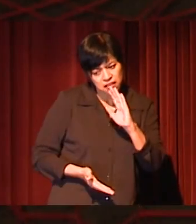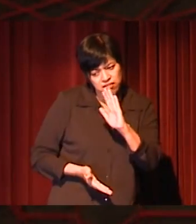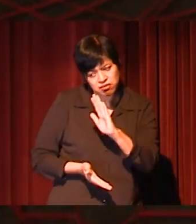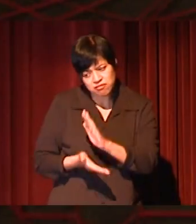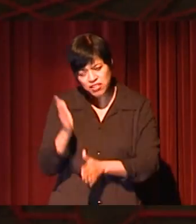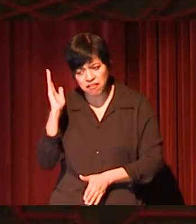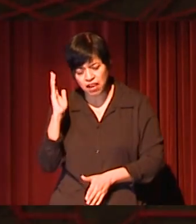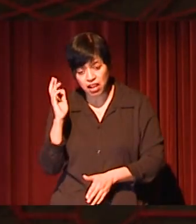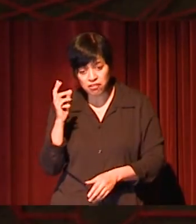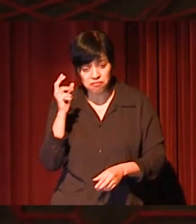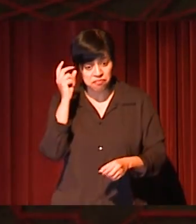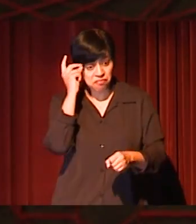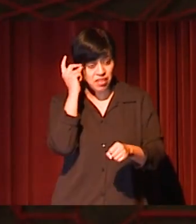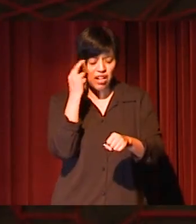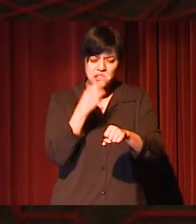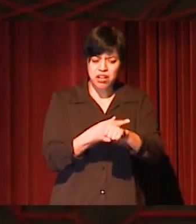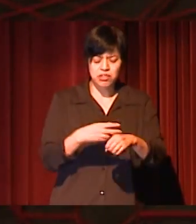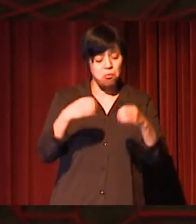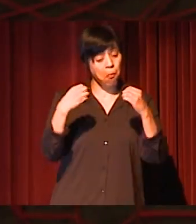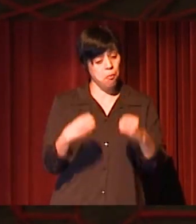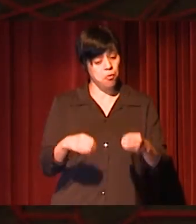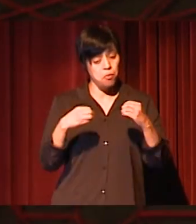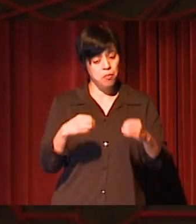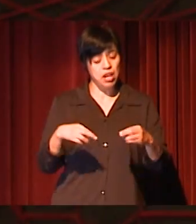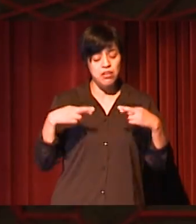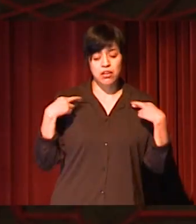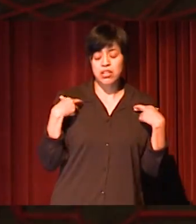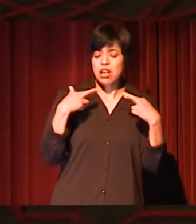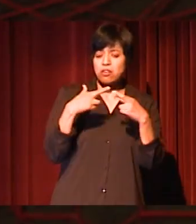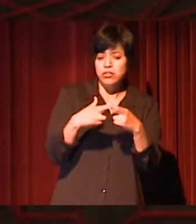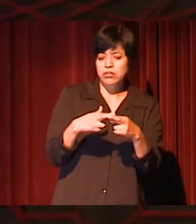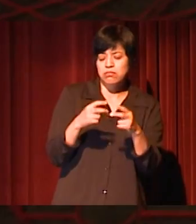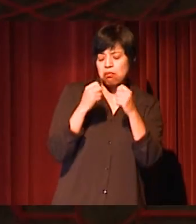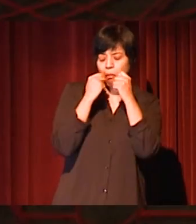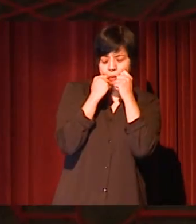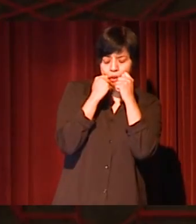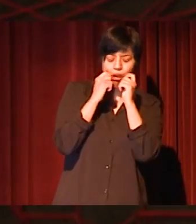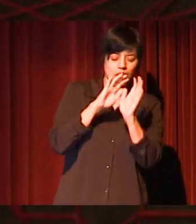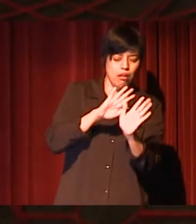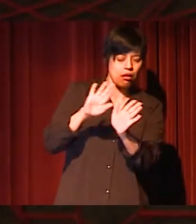Tu director está muy ocupado y los otros docentes también están ausentes.